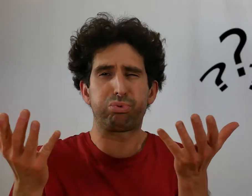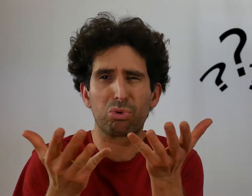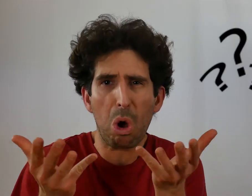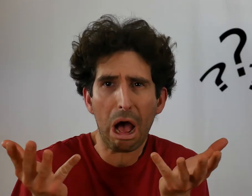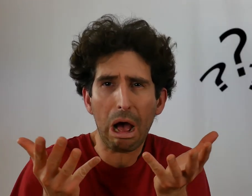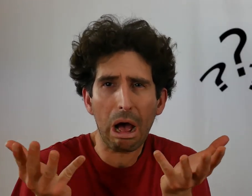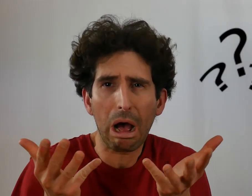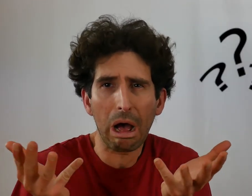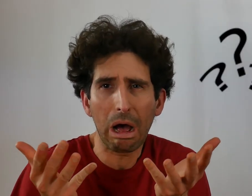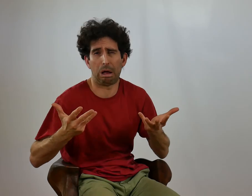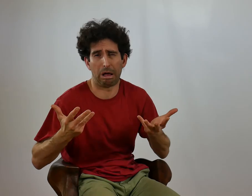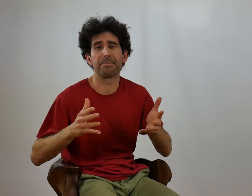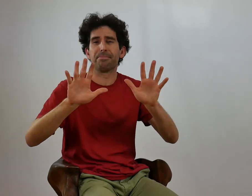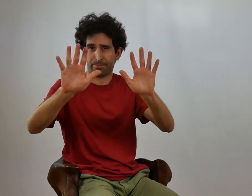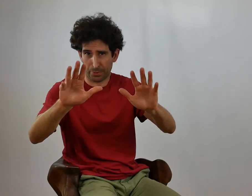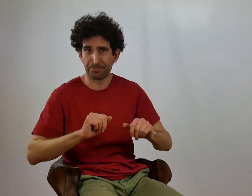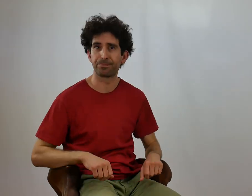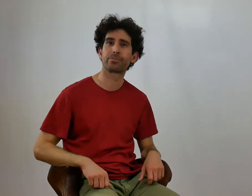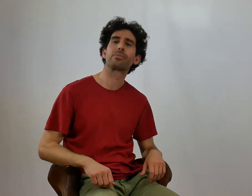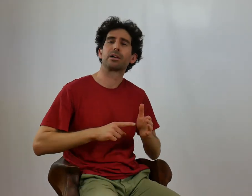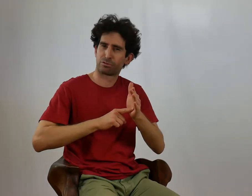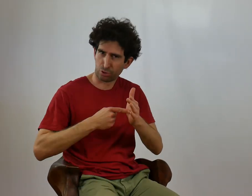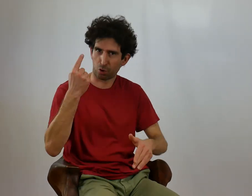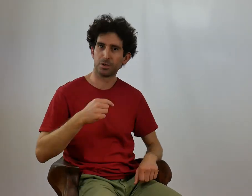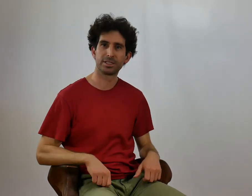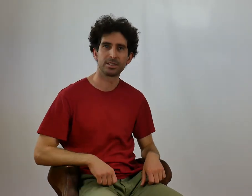Quoiiii ?? Je recommence.